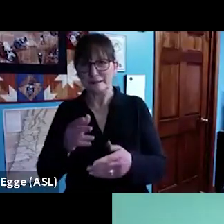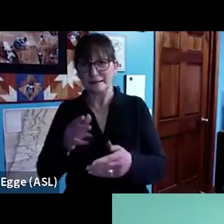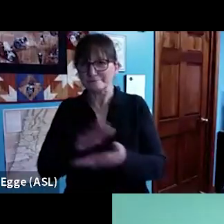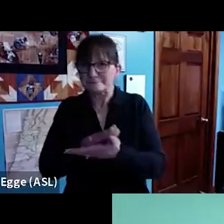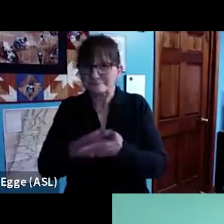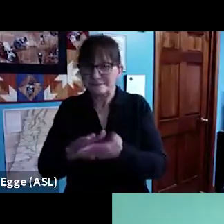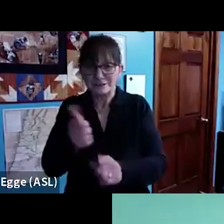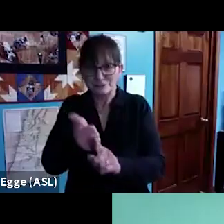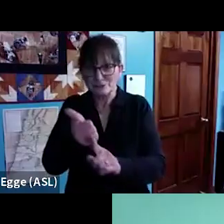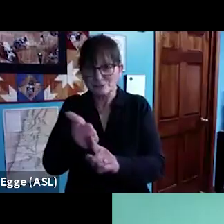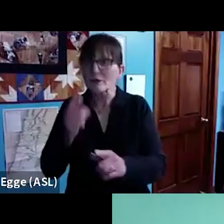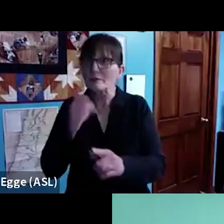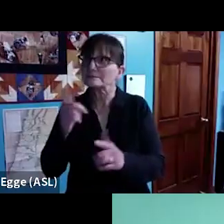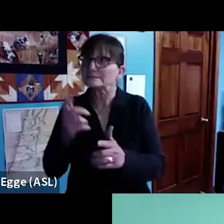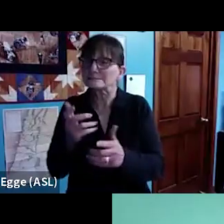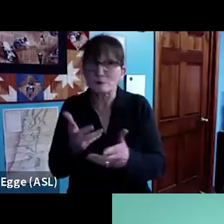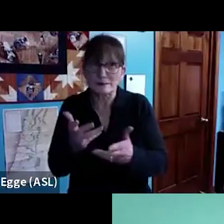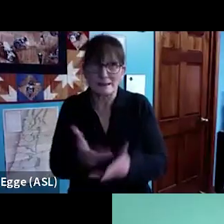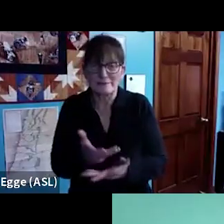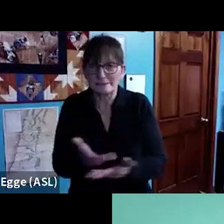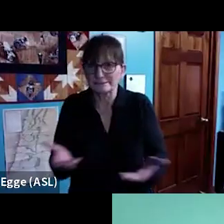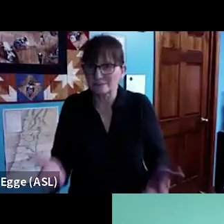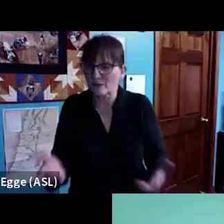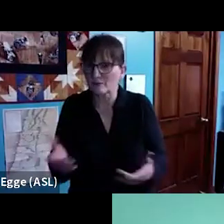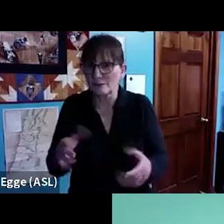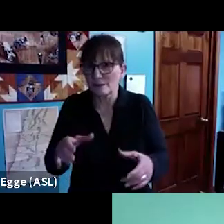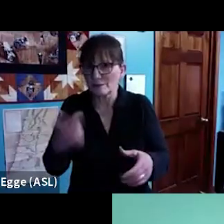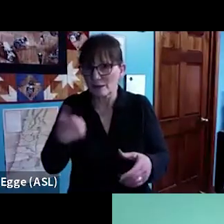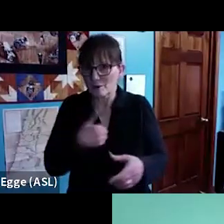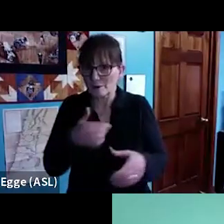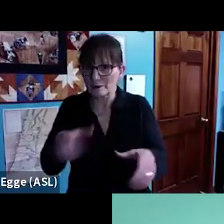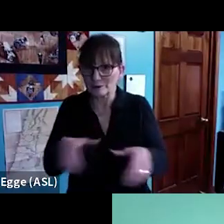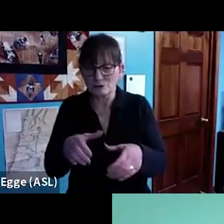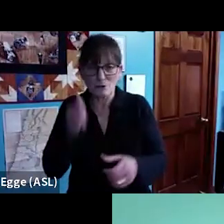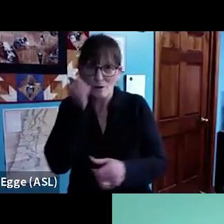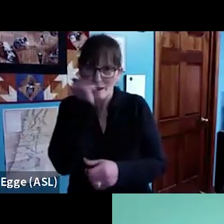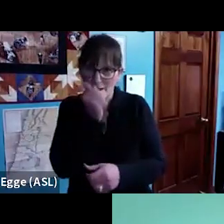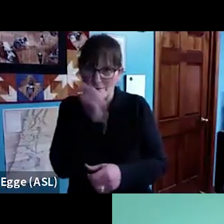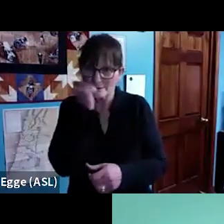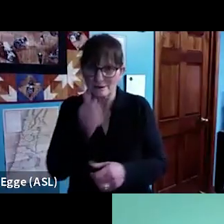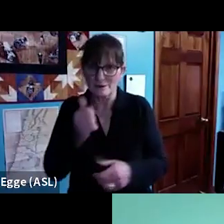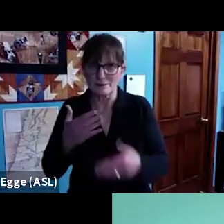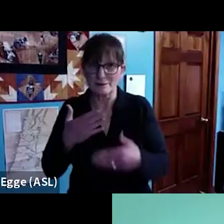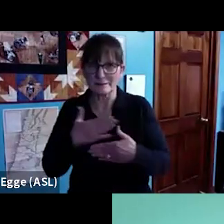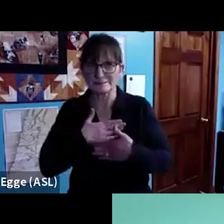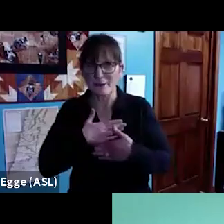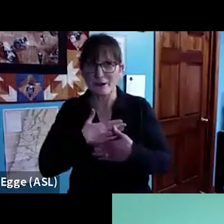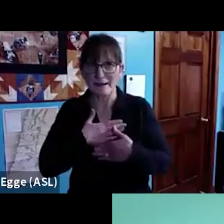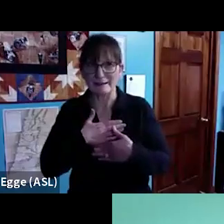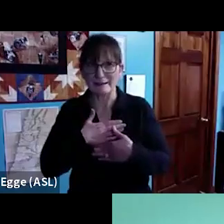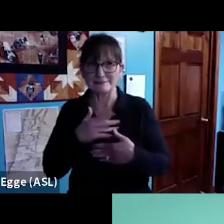apoyando a los solicitantes a los que estamos sirviendo, haciendo lo mejor que podamos en este panorama cambiante.